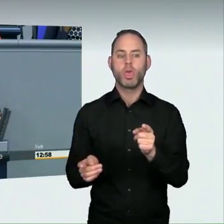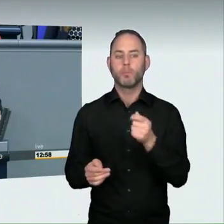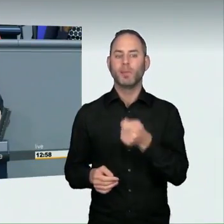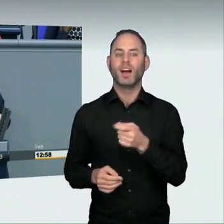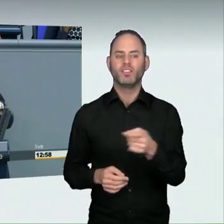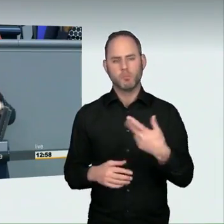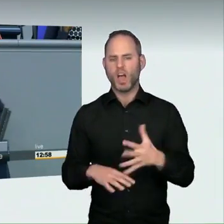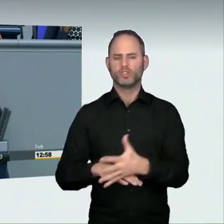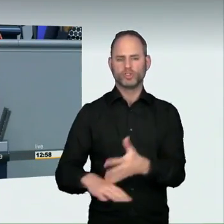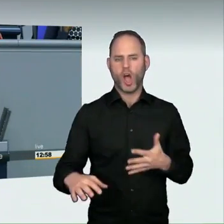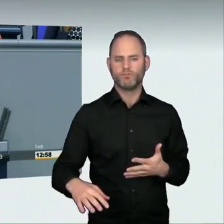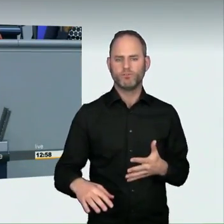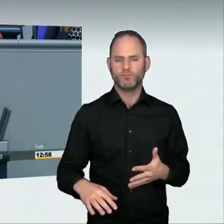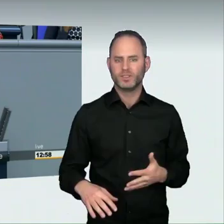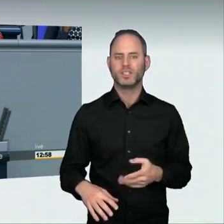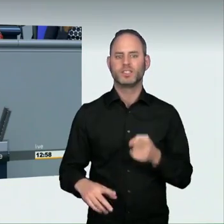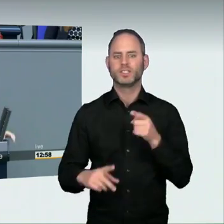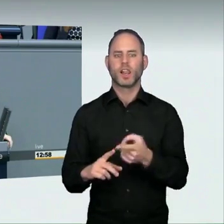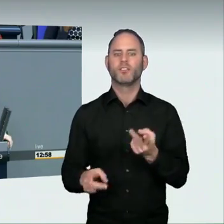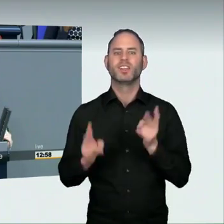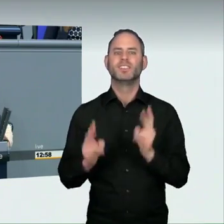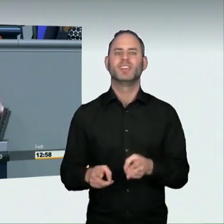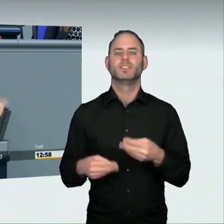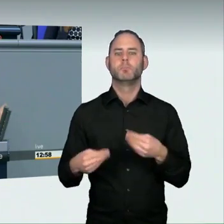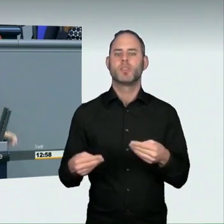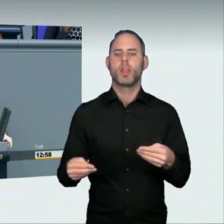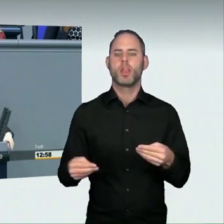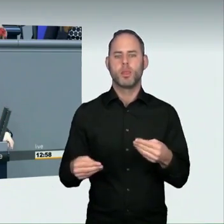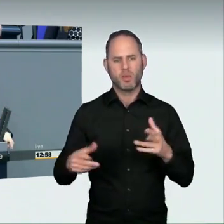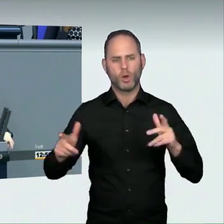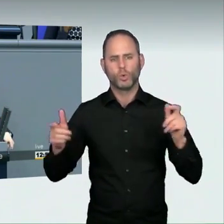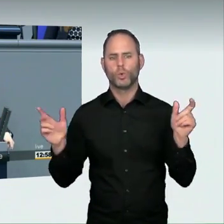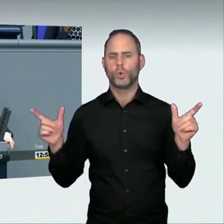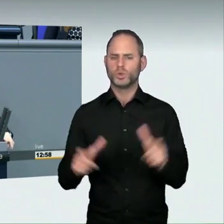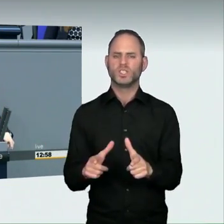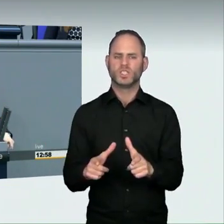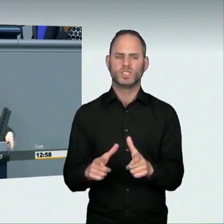Wir haben ja alle gleiche Ziele. Also, dieses rhetorische Element kenne ich. Ich sage Ihnen aber: Wir haben nicht alle gleiche Ziele.